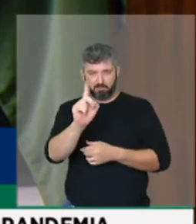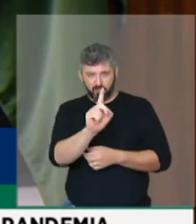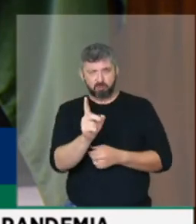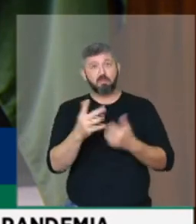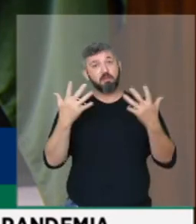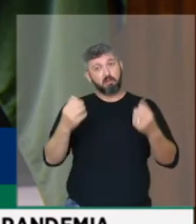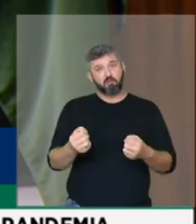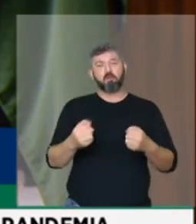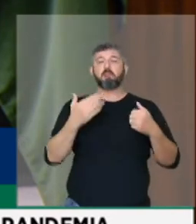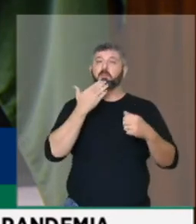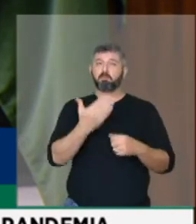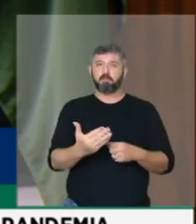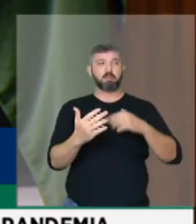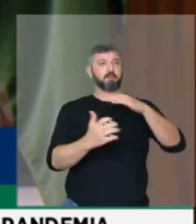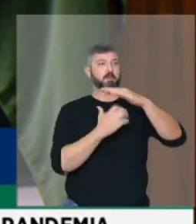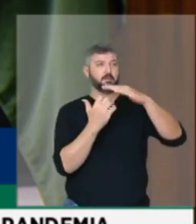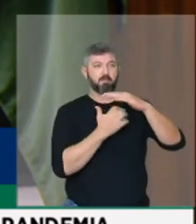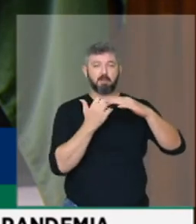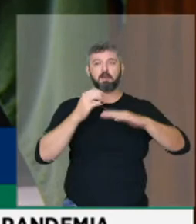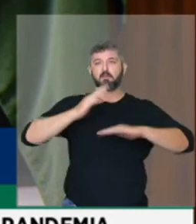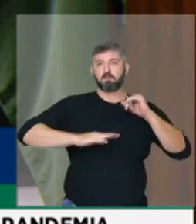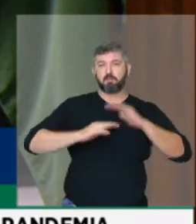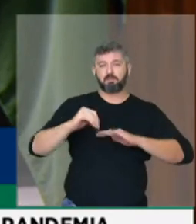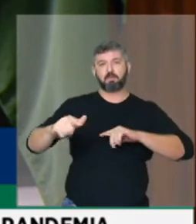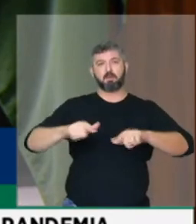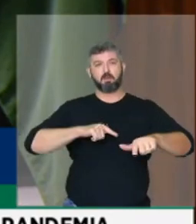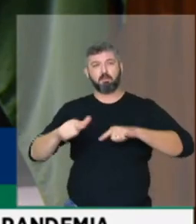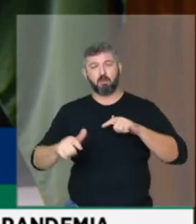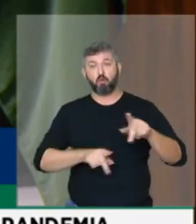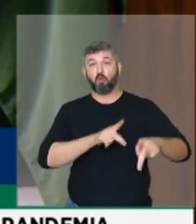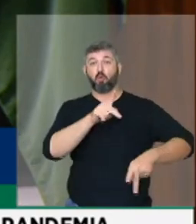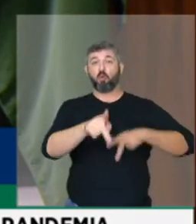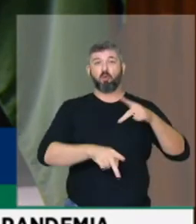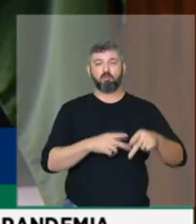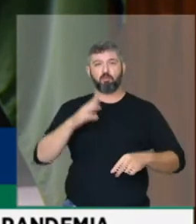VAMOS DEMANDAR, EMPRESÁRIOS, TRABALHADORES, O POVO BOLSONARO TENHA